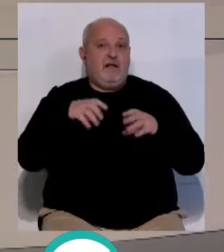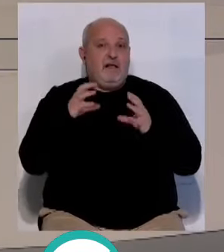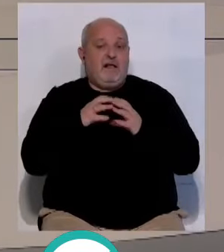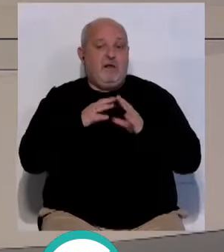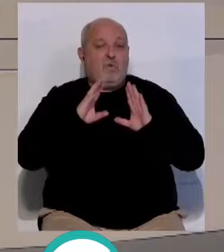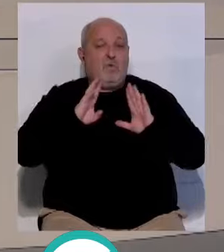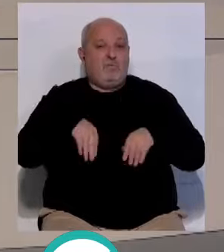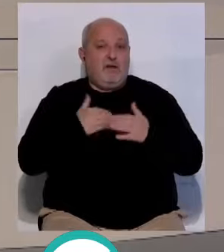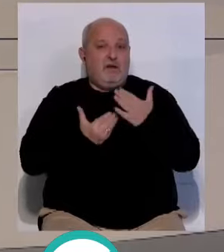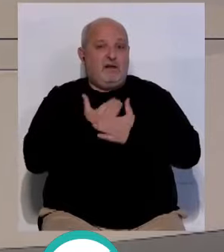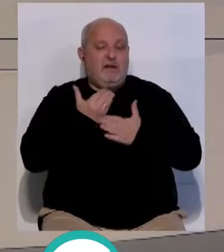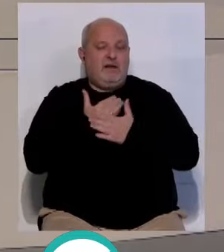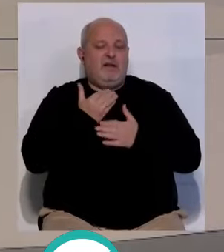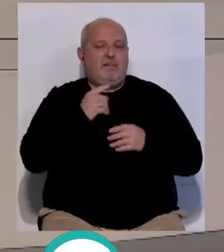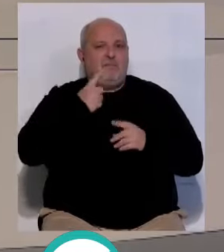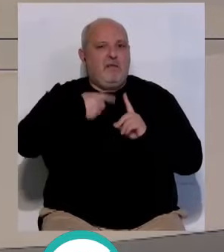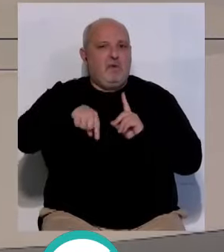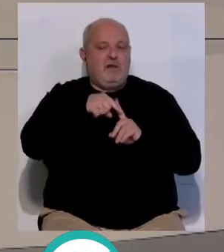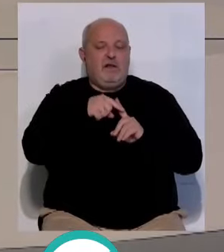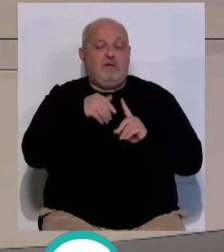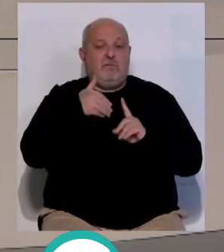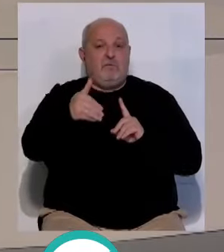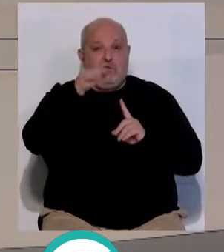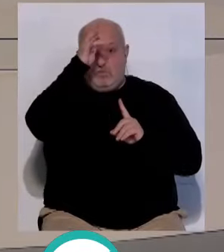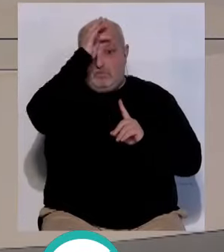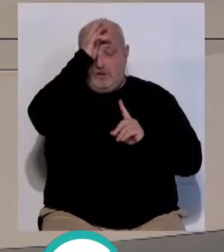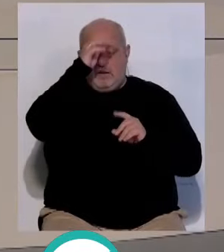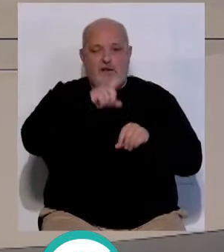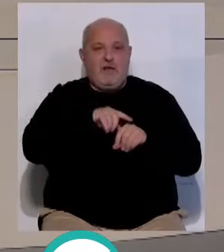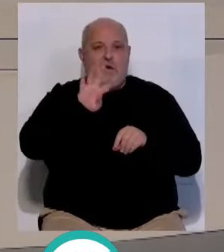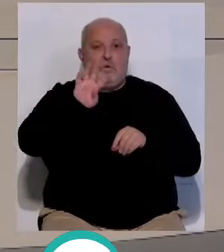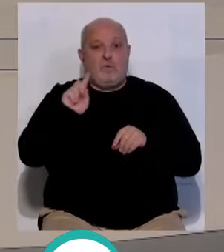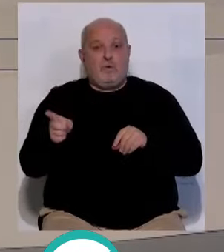última jornada de la primera vuelta el próximo domingo a partir de las 4:15 de la tarde va a